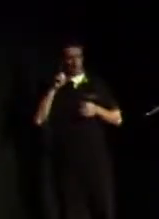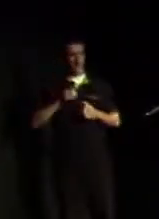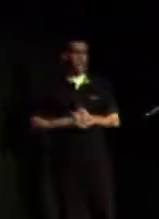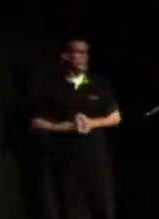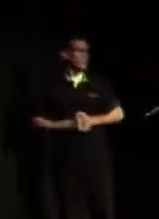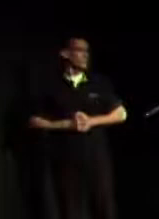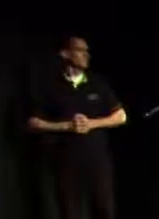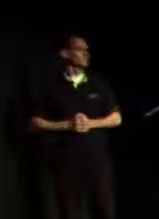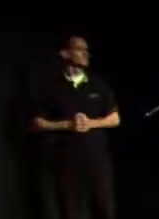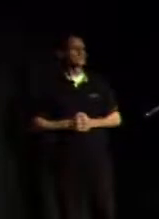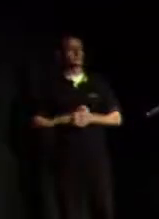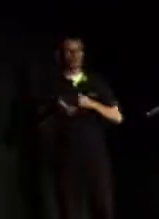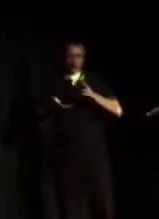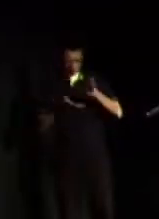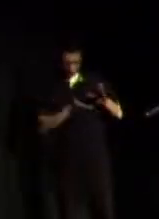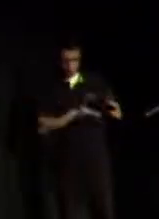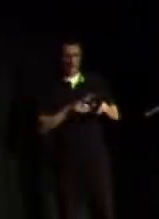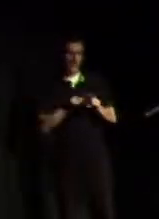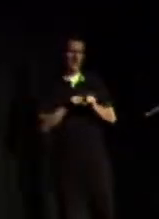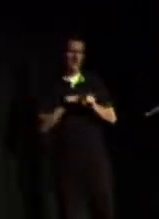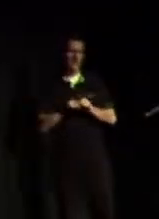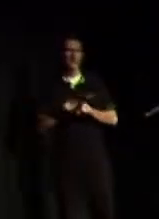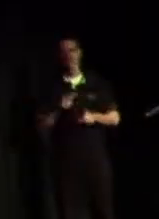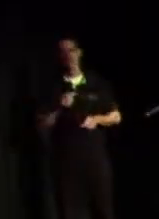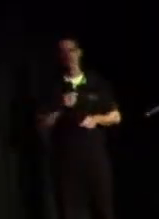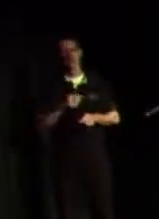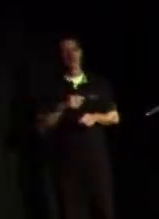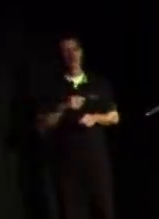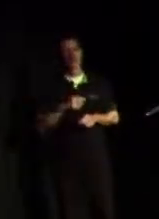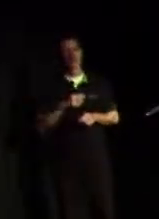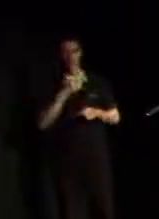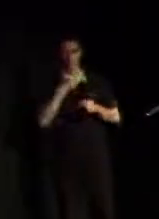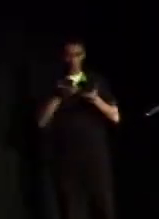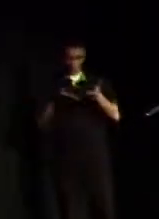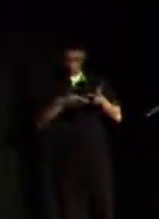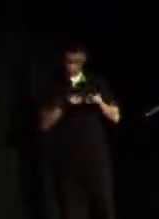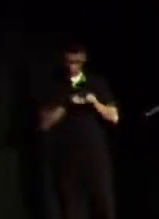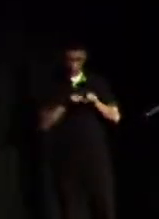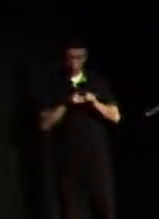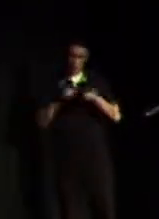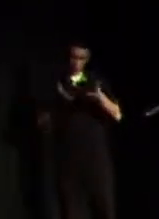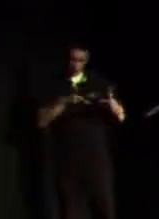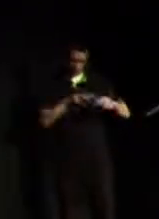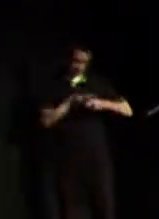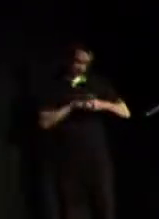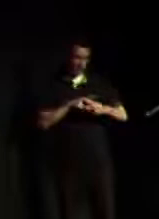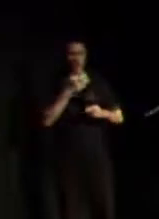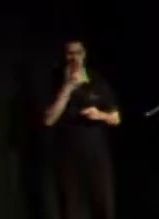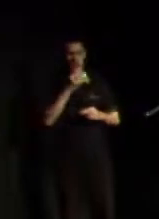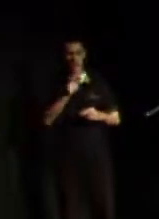Convido a compor a mesa Fábio Silvestre da Silva,